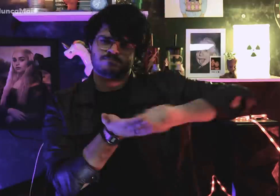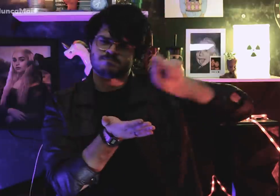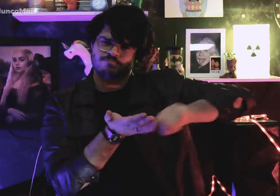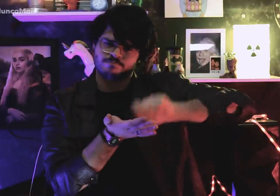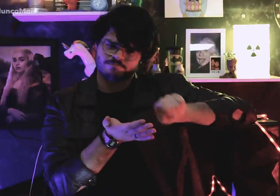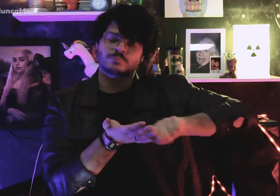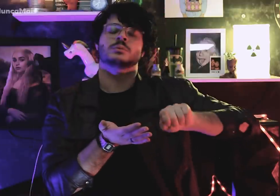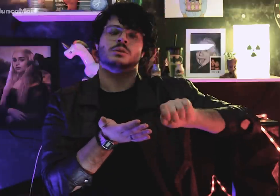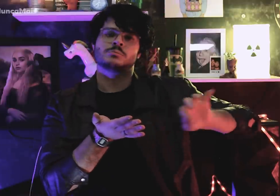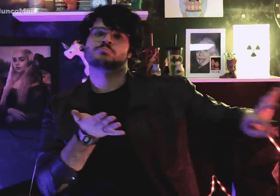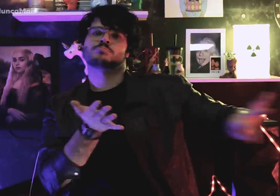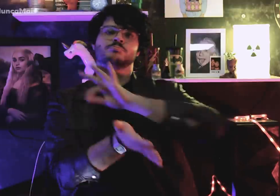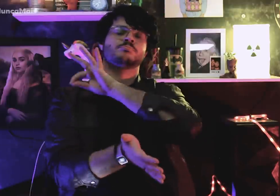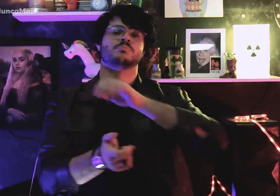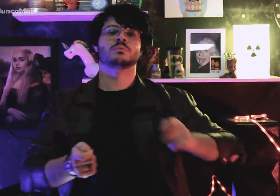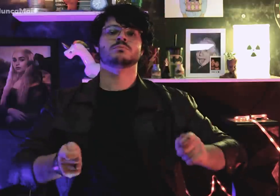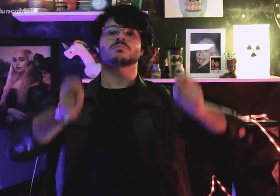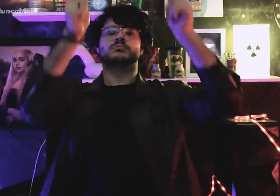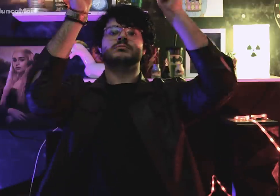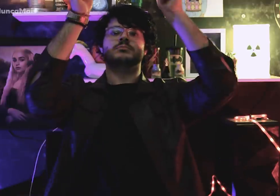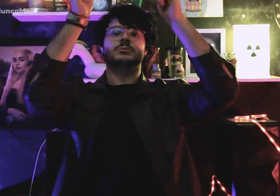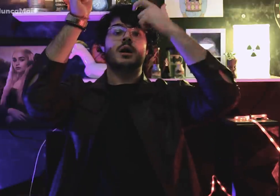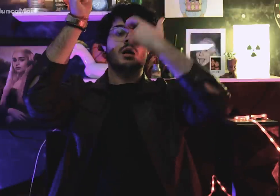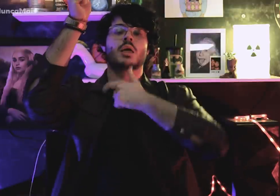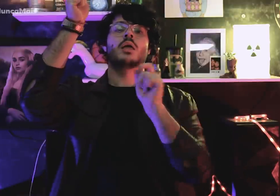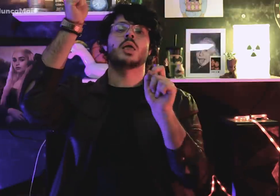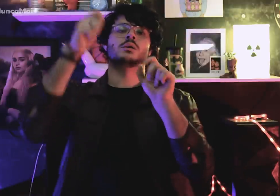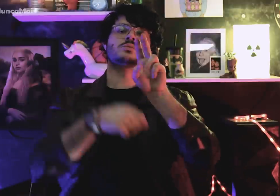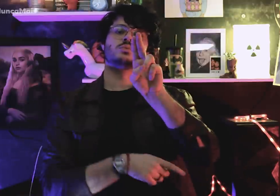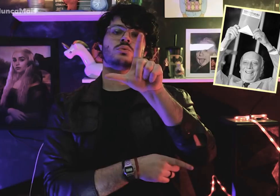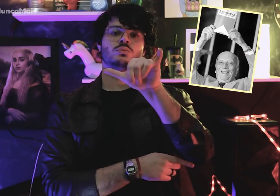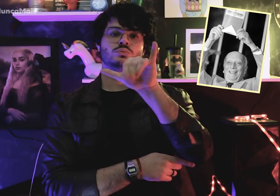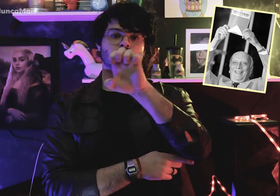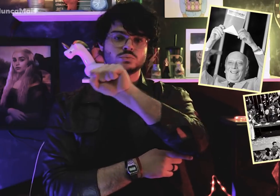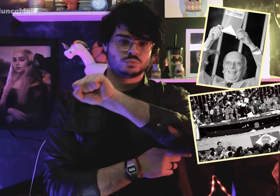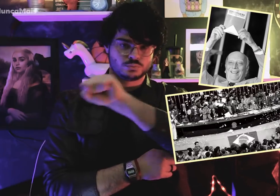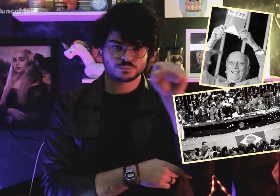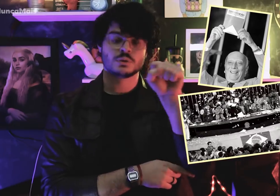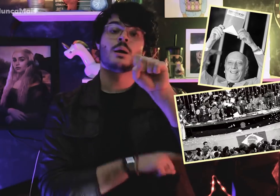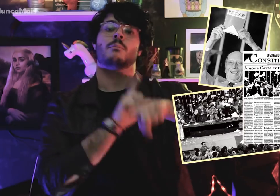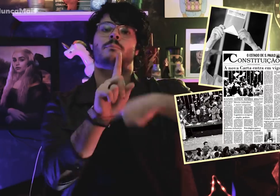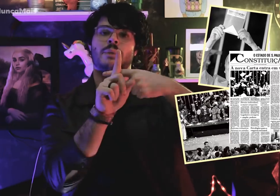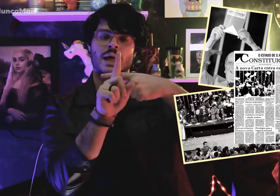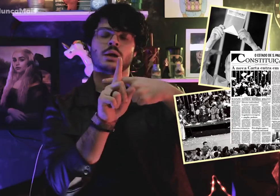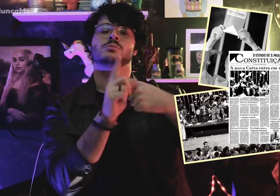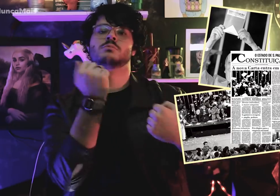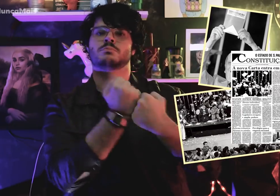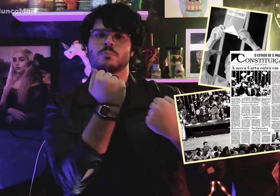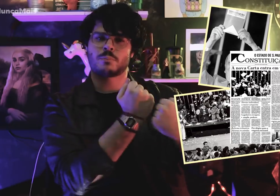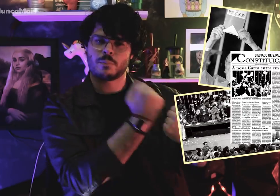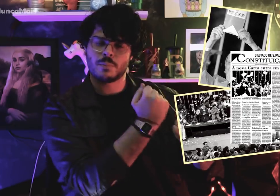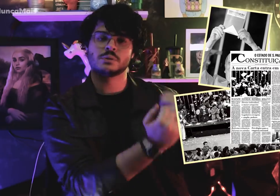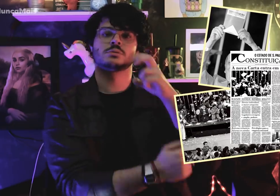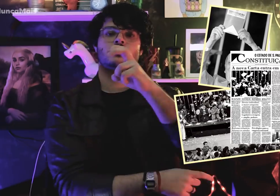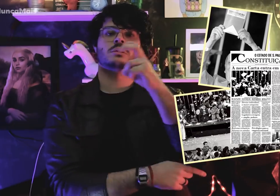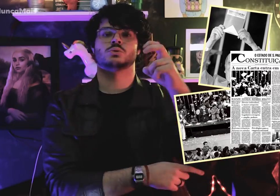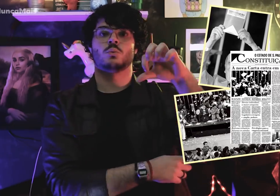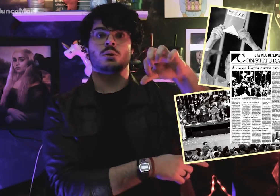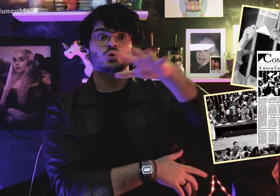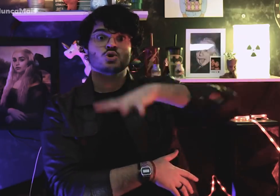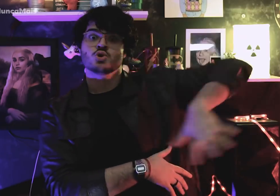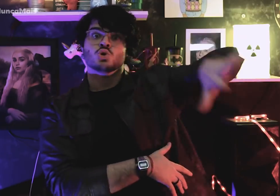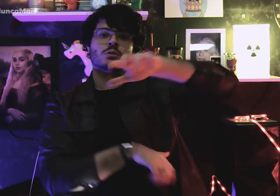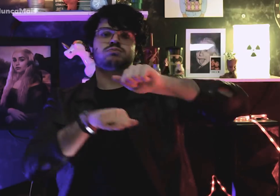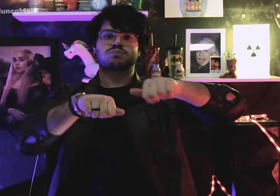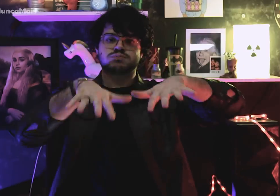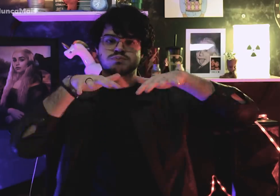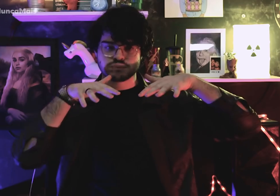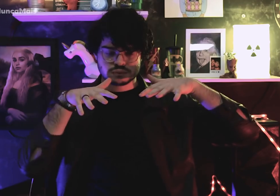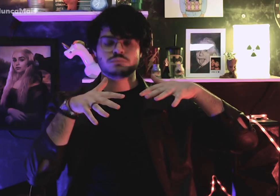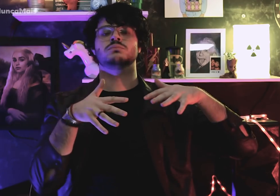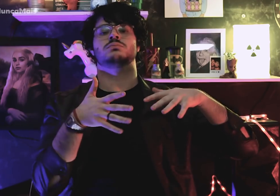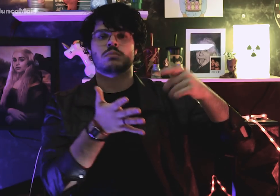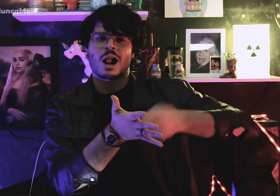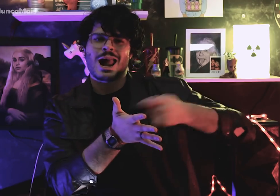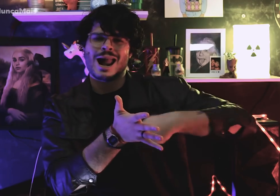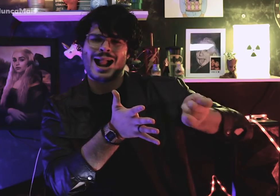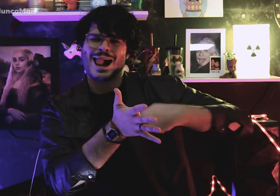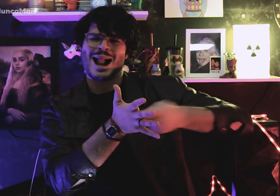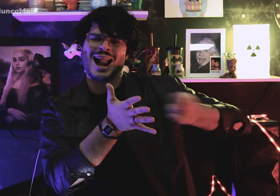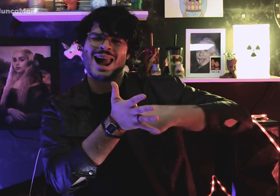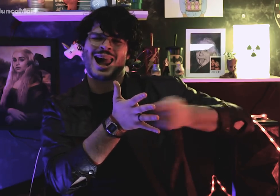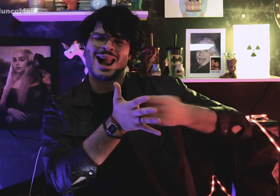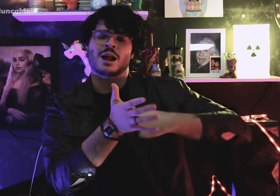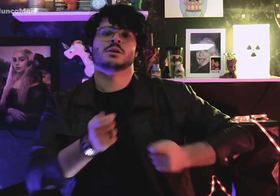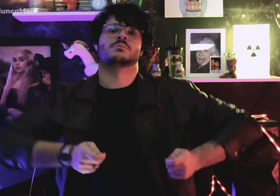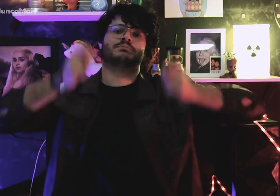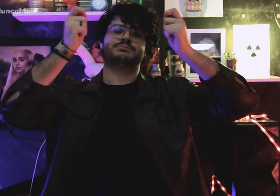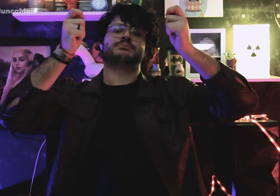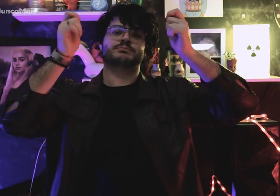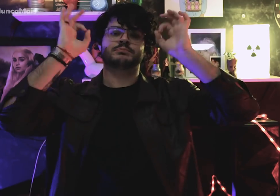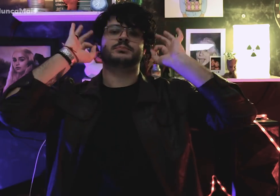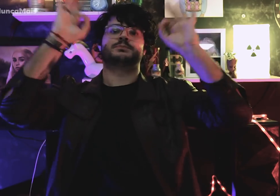presidida pelo deputado Ulysses Guimarães, a assembleia foi composta por 559 parlamentares.